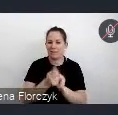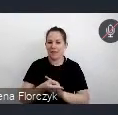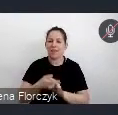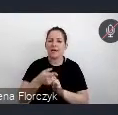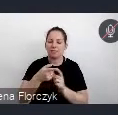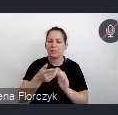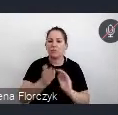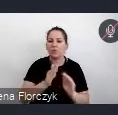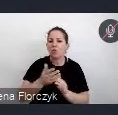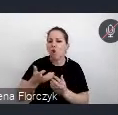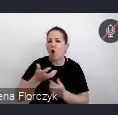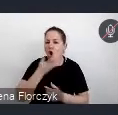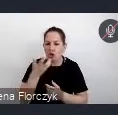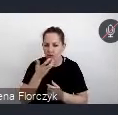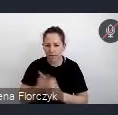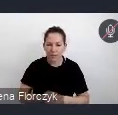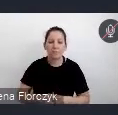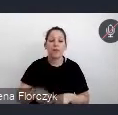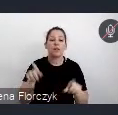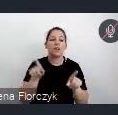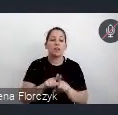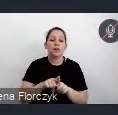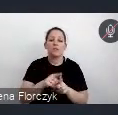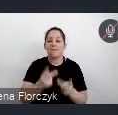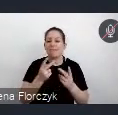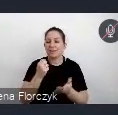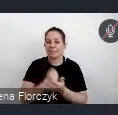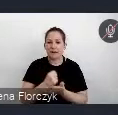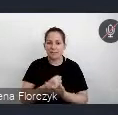Kolejnym obszarem istotnym dla nas